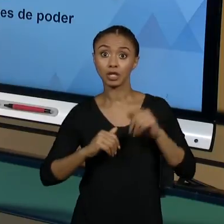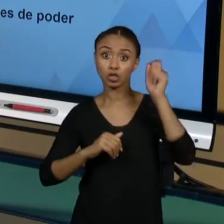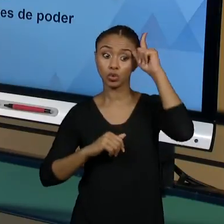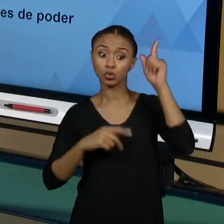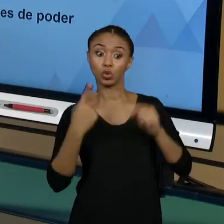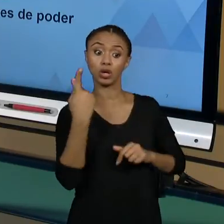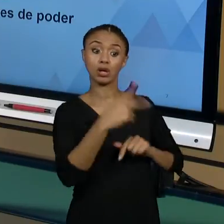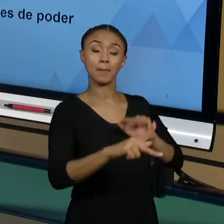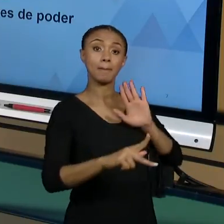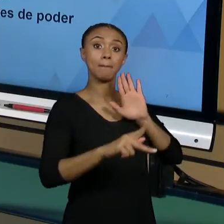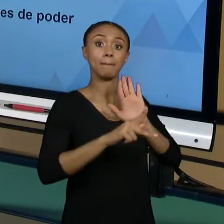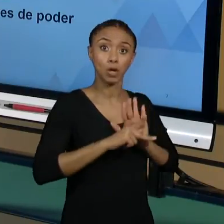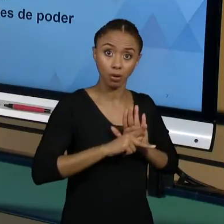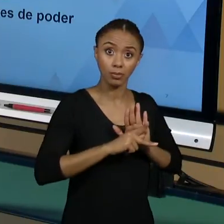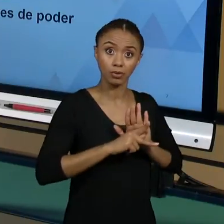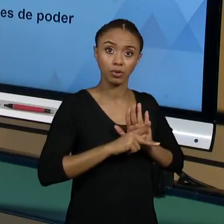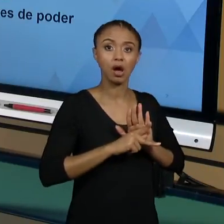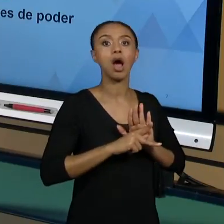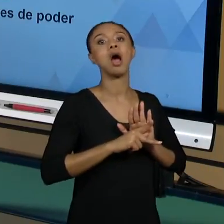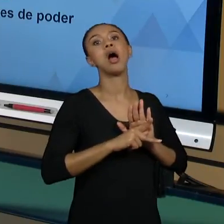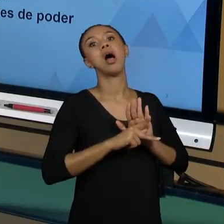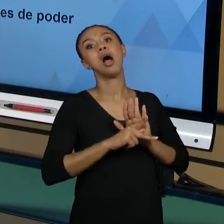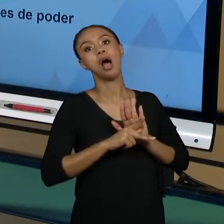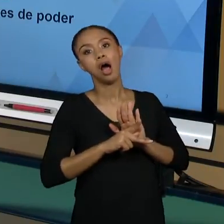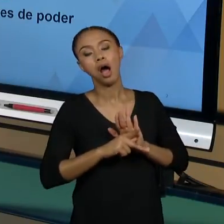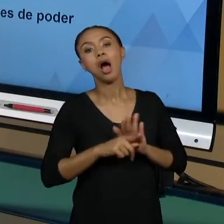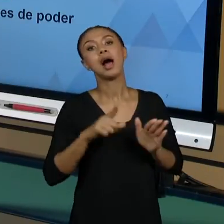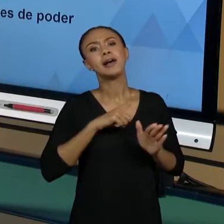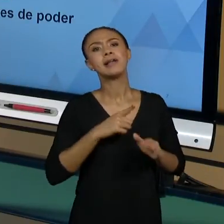MANEIRA. ENTÃO HÁ UMA LUTA POLÍTICA QUE VAI